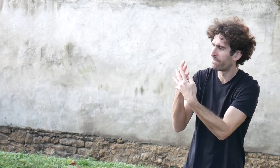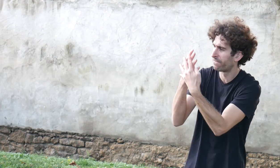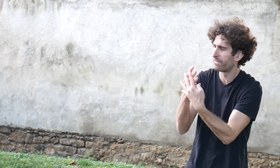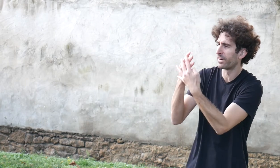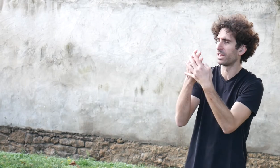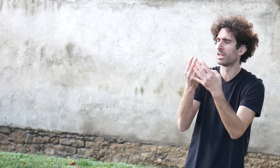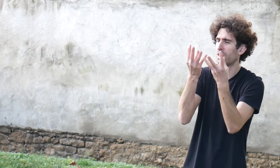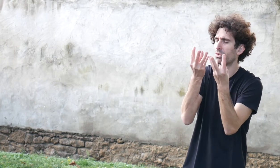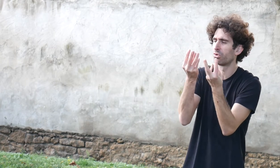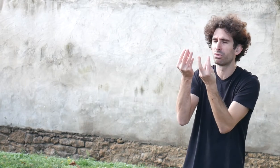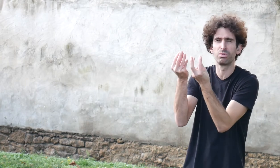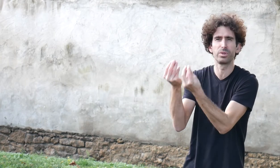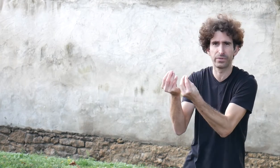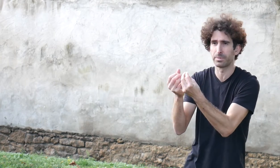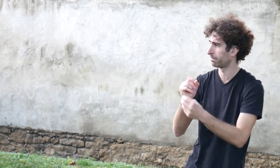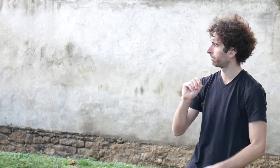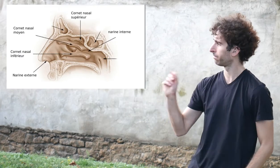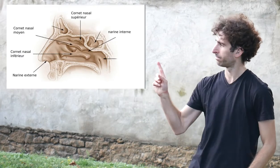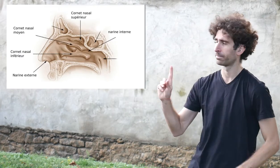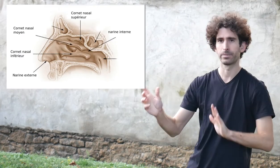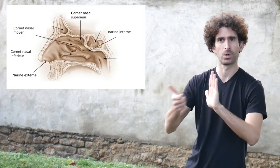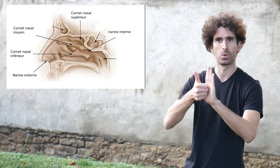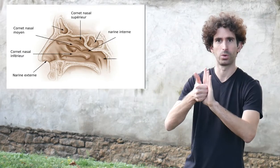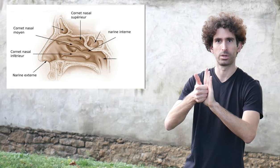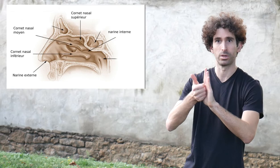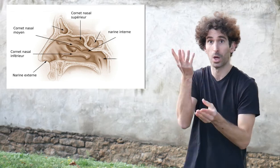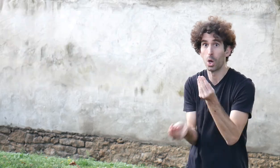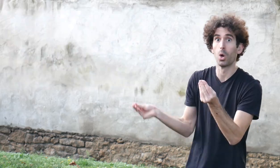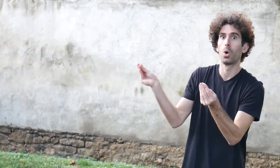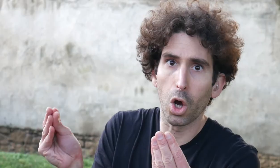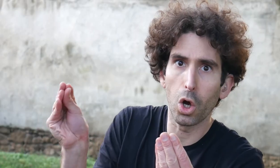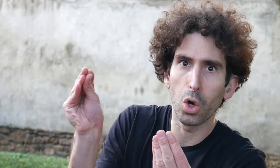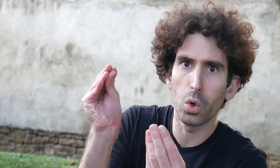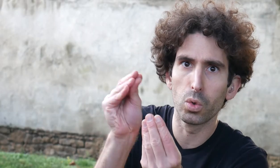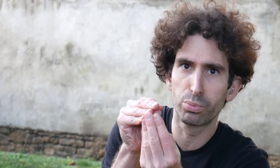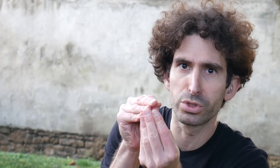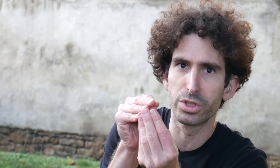et l'humidifient. C'est leur rôle. En plus,